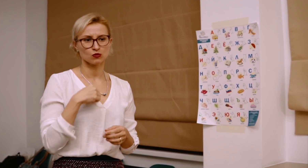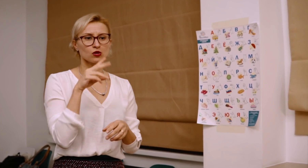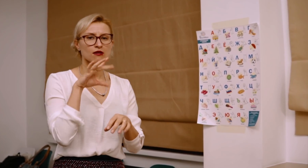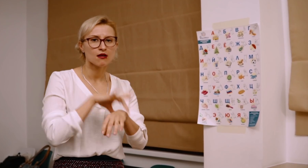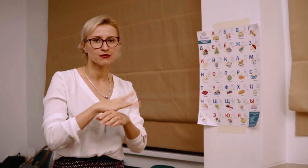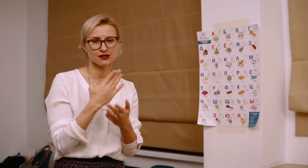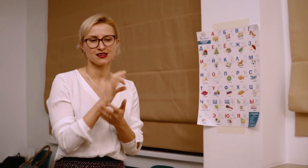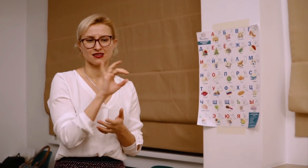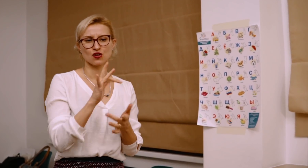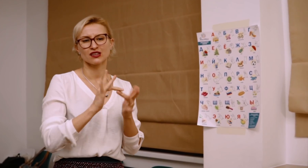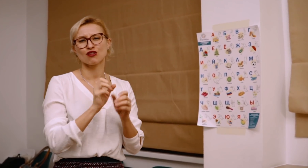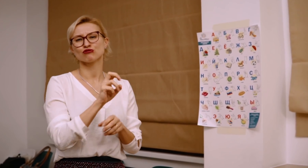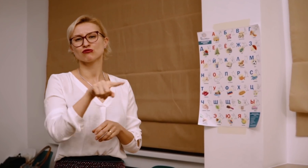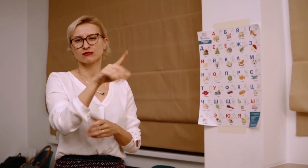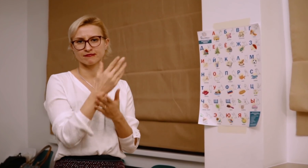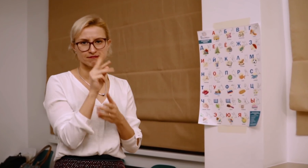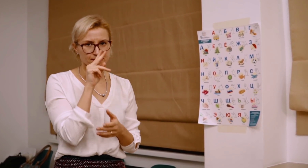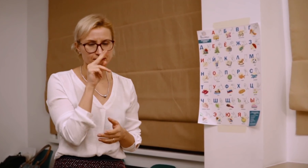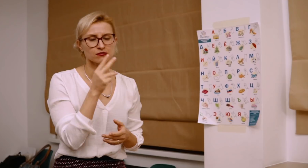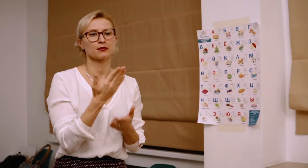Нет, мы находили недочеты в подобных материалах многих ресурсов.